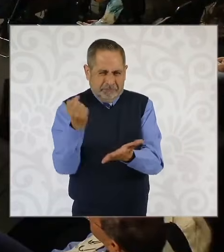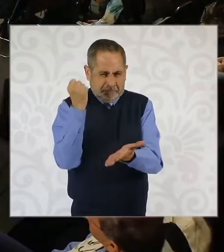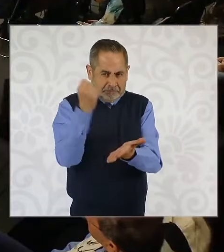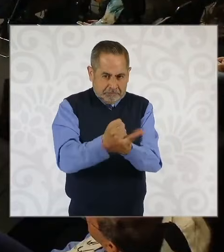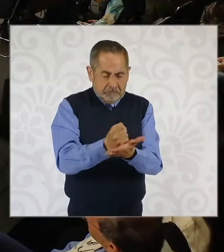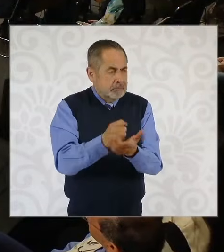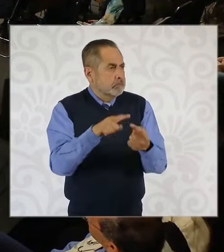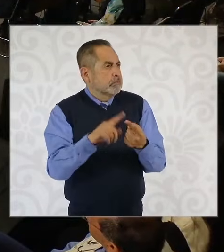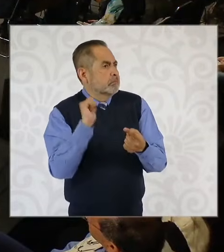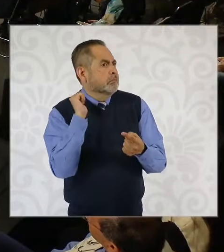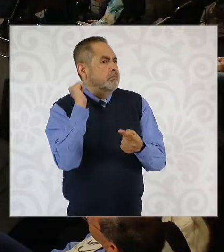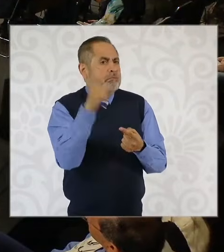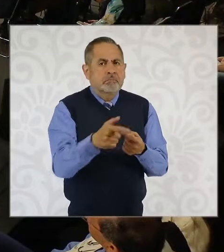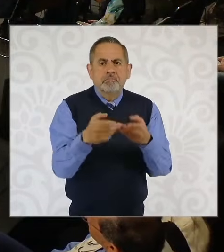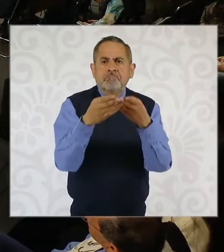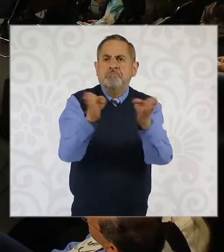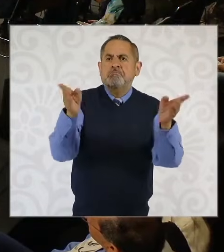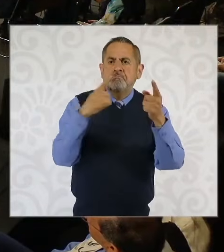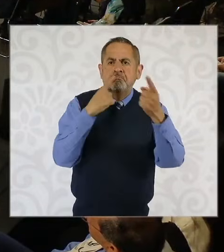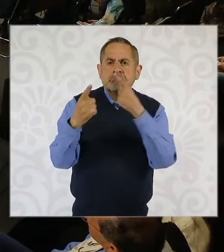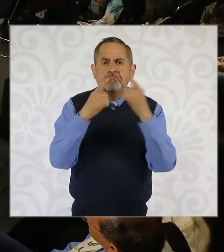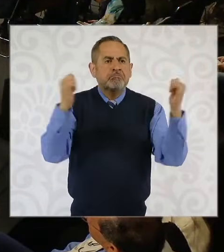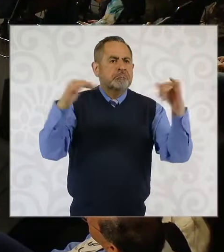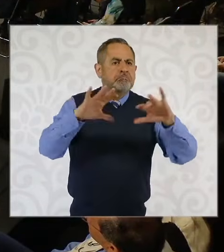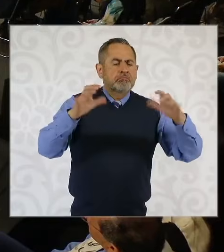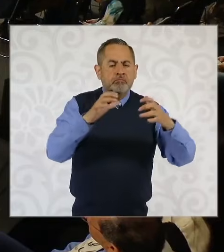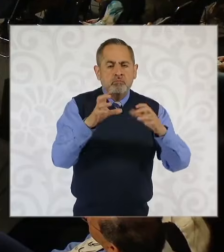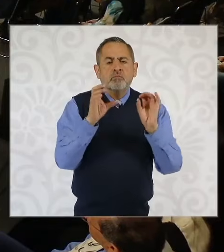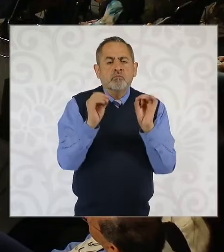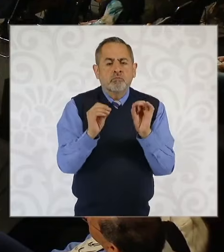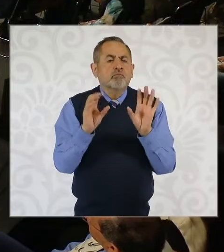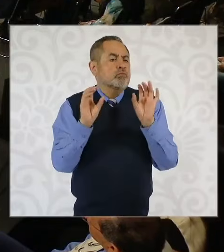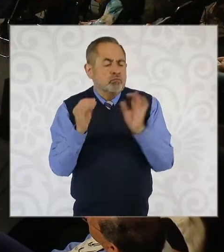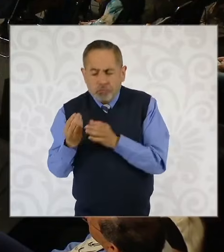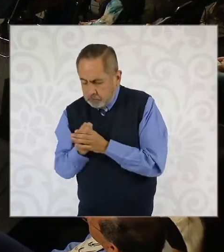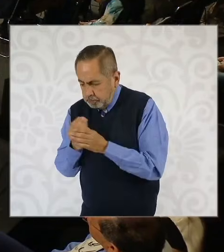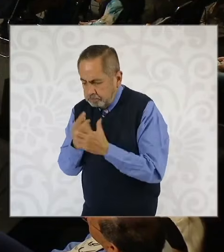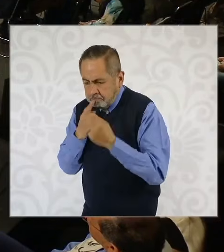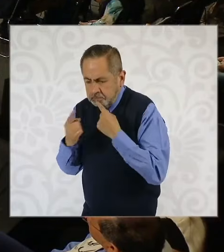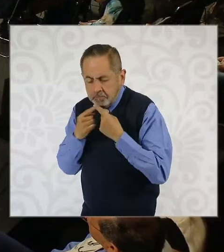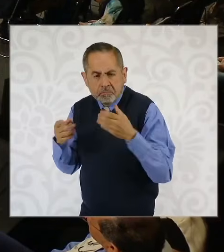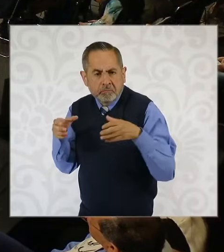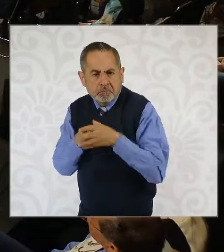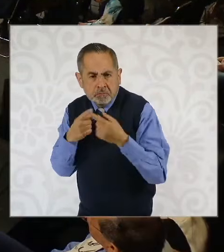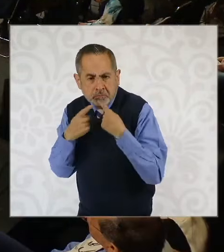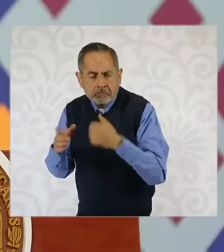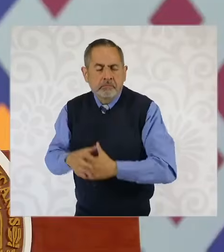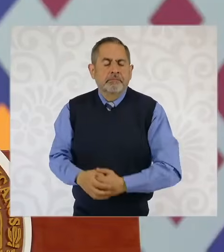parlamento abierto o nada más será discutida de comisiones no no pensamos en parlamento abierto